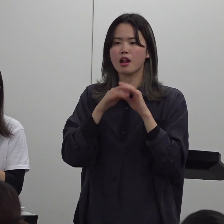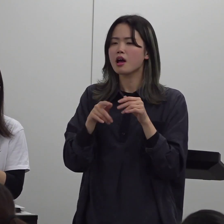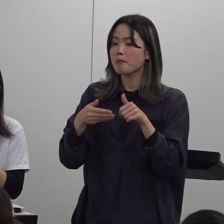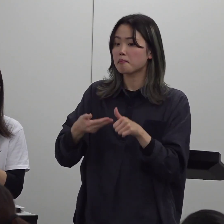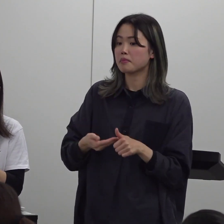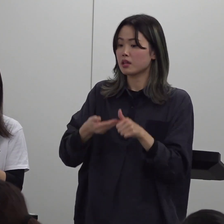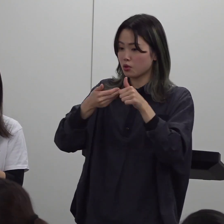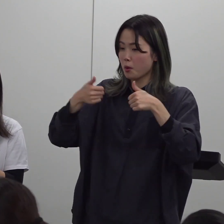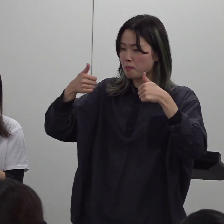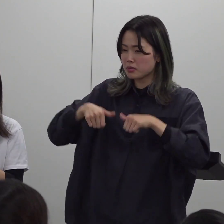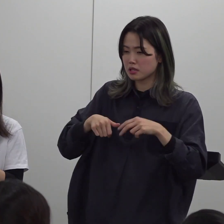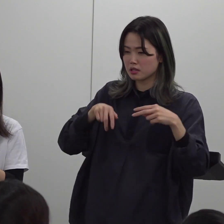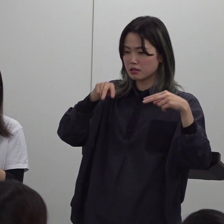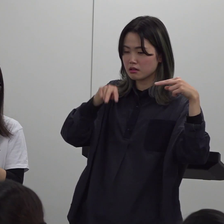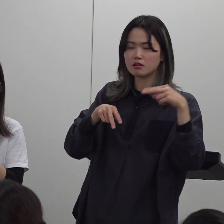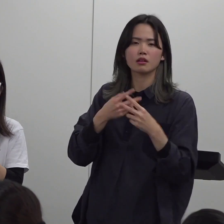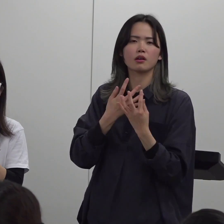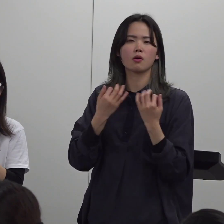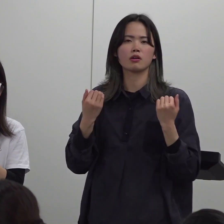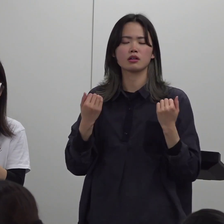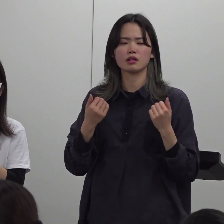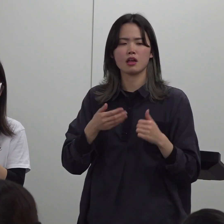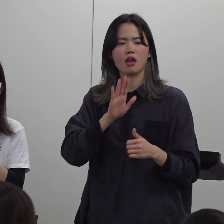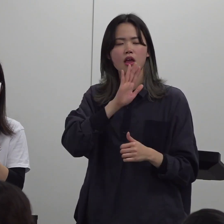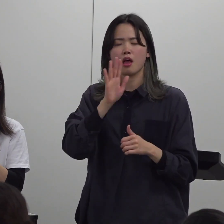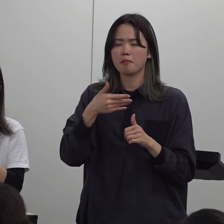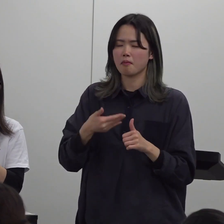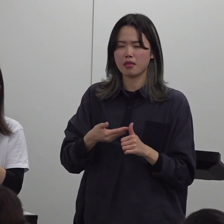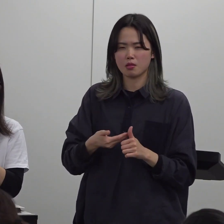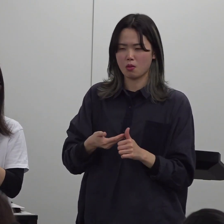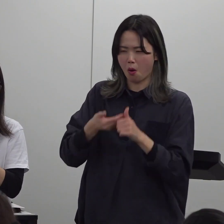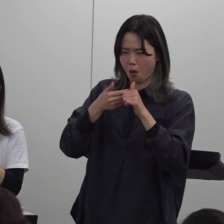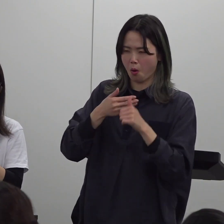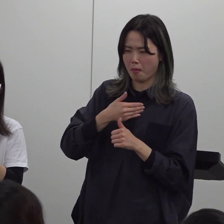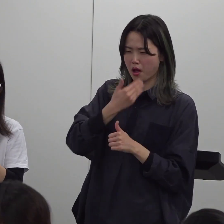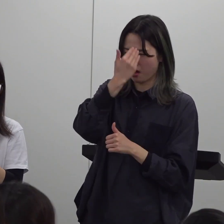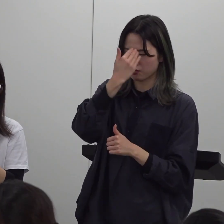ペット困りますって言われますが、補助犬とペットはちょっと違う